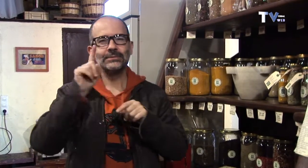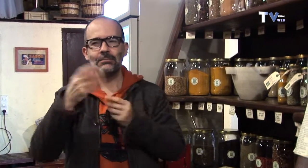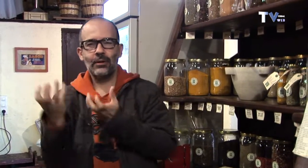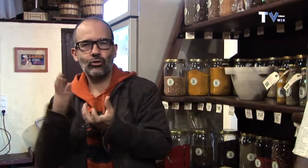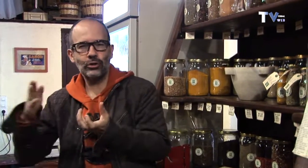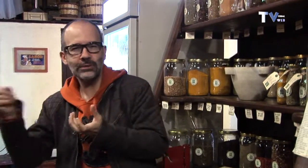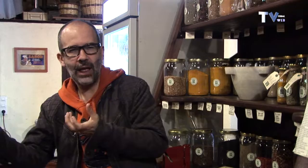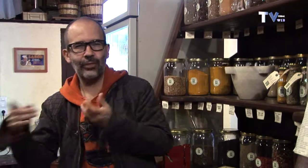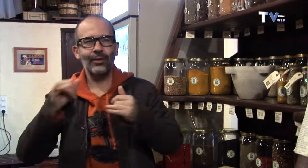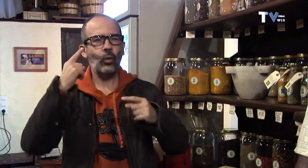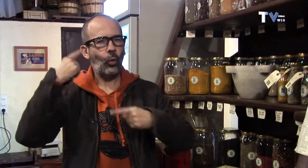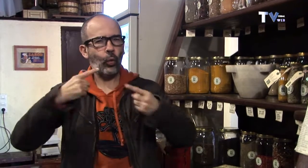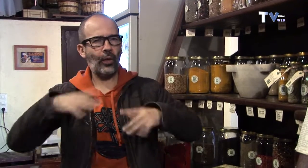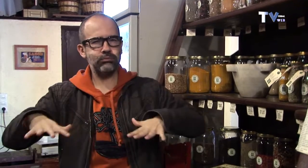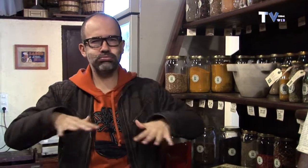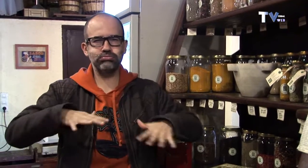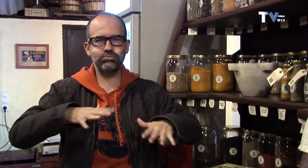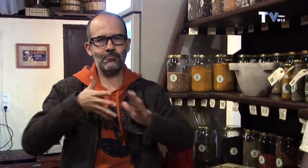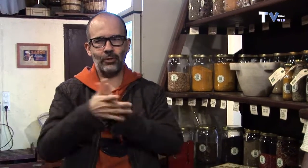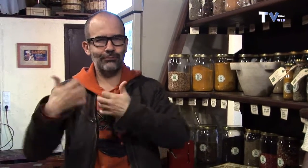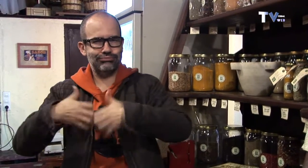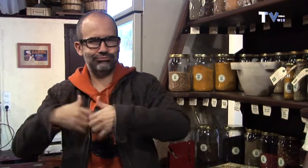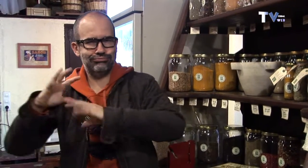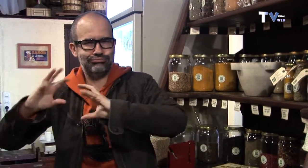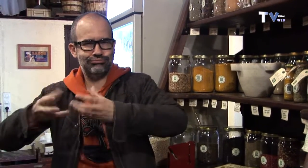Si venís aquí podréis sentir el olor de las especias, del fuego,